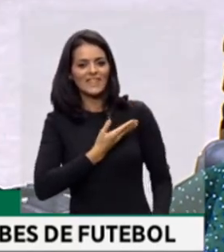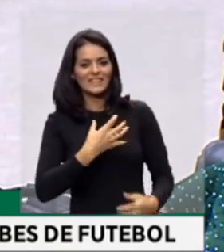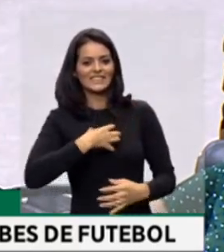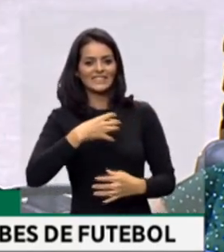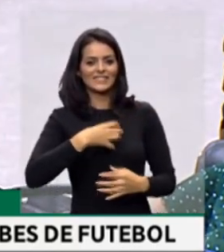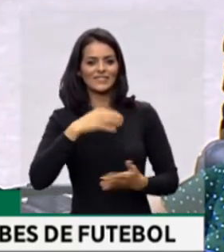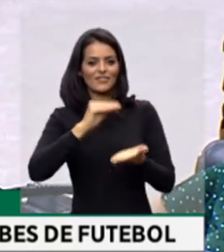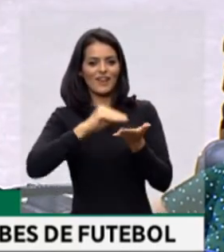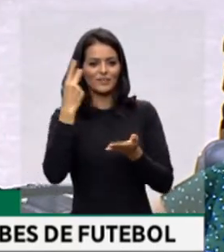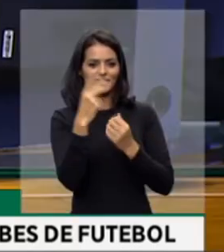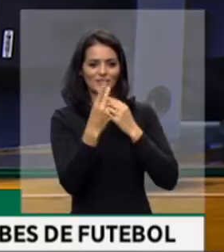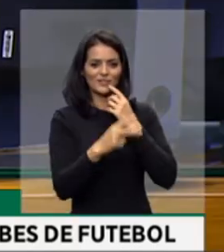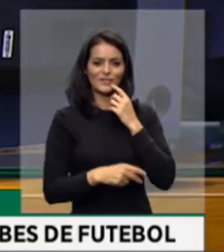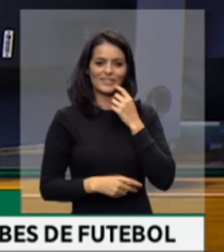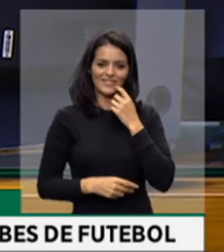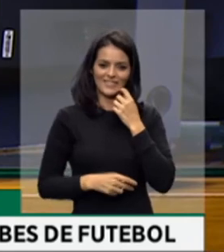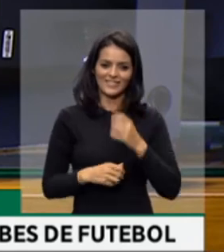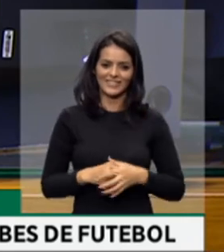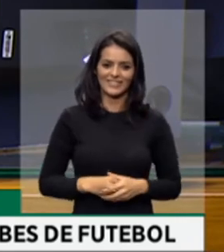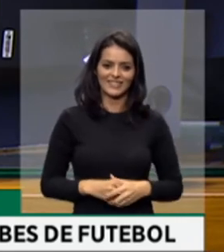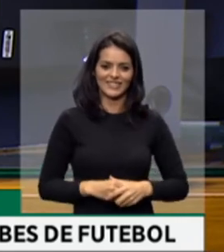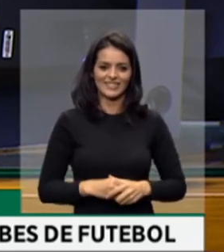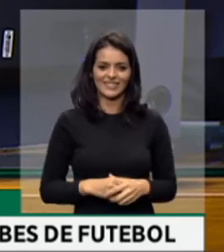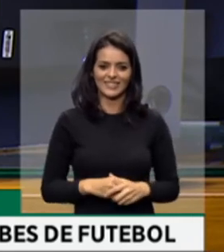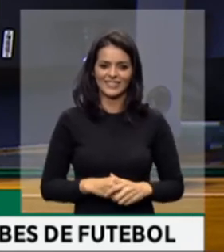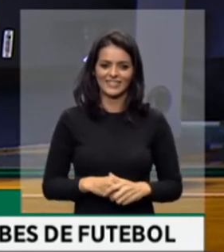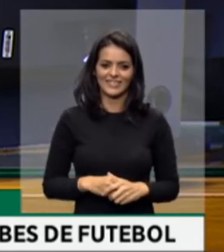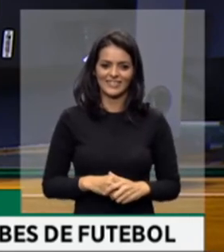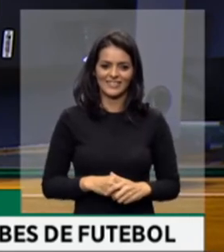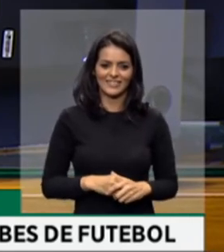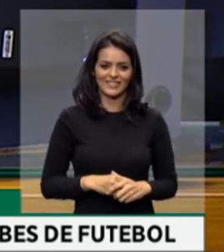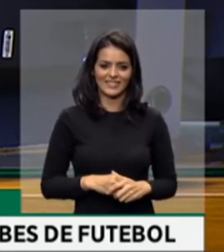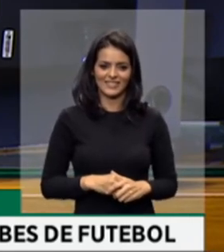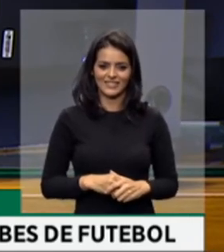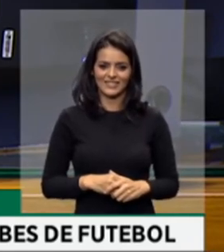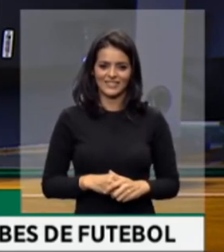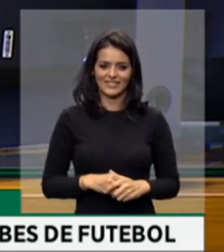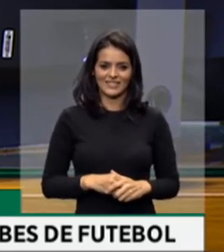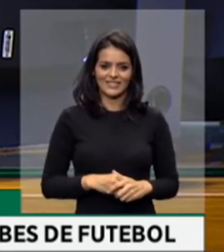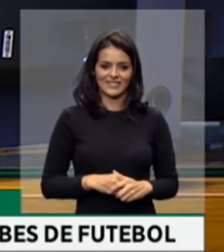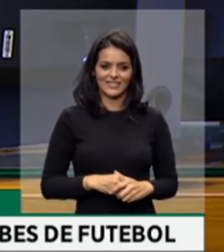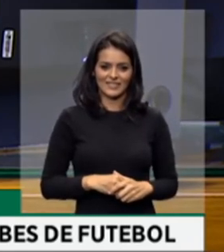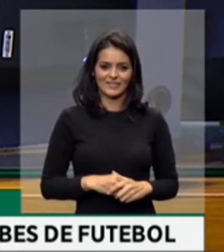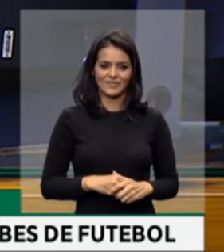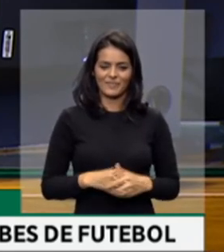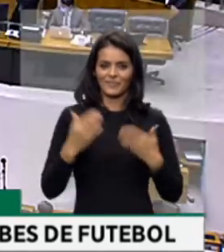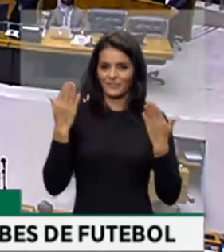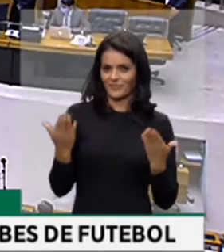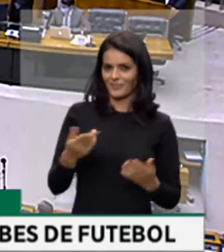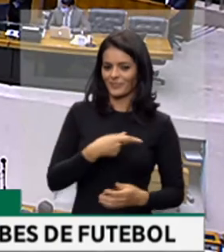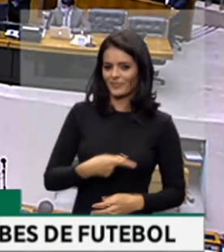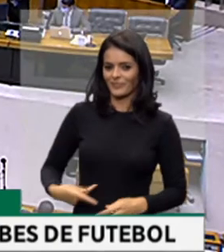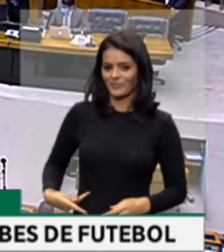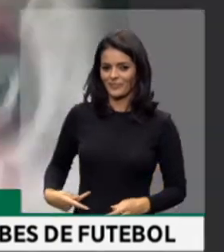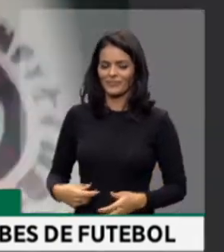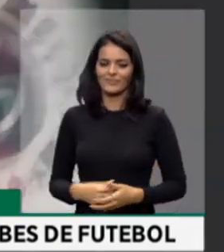DE MUITO COMBATE E DE MUITA DEFESA DE DIREITO DOS TRABALHADORES DE MUITO ENFRENTAMENTO AO GOVERNO GENOCIDA DO BOLSONARO. E NÓS ESTAMOS AQUI TE PARABENIZANDO,